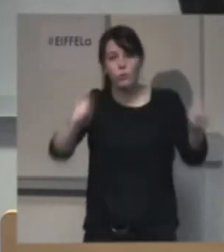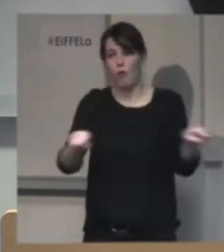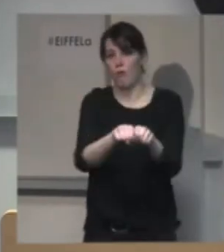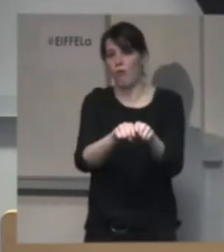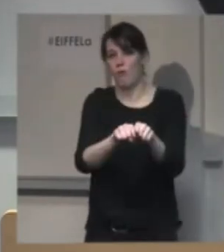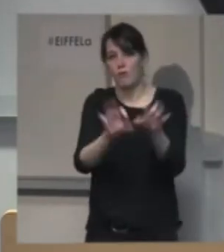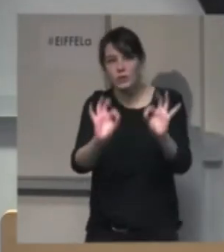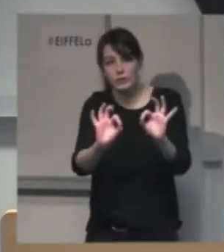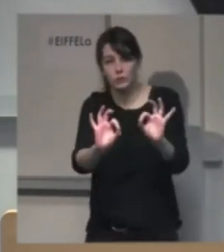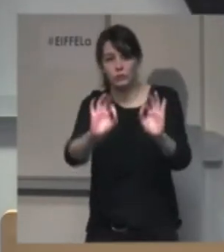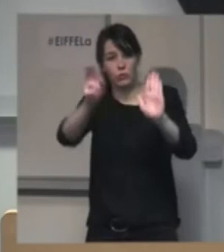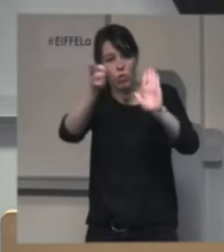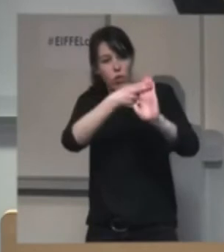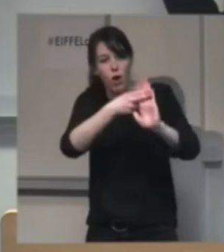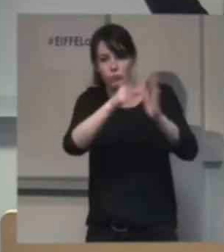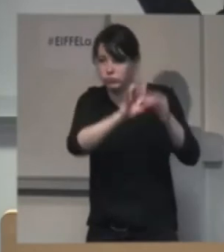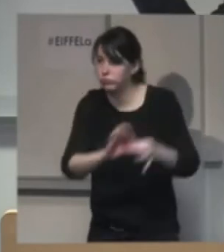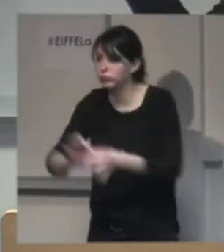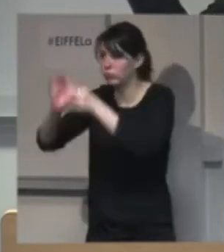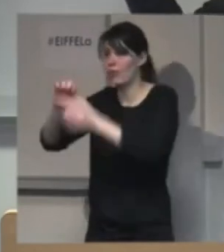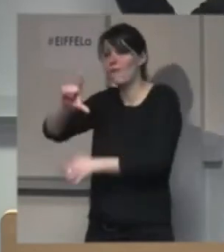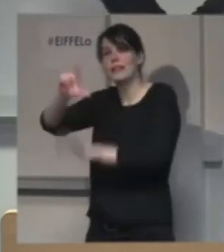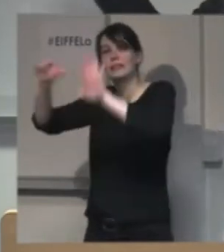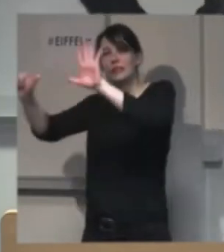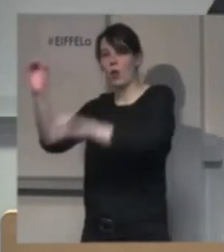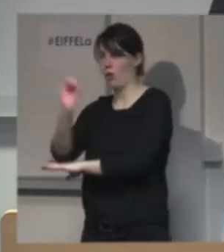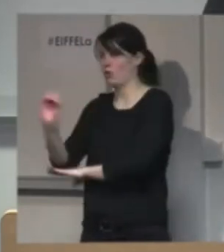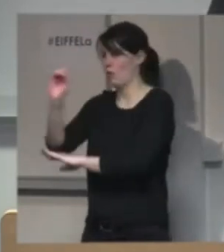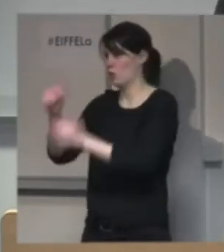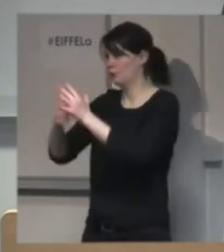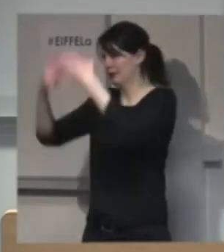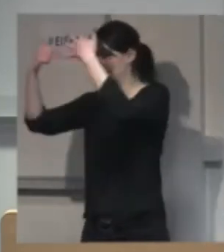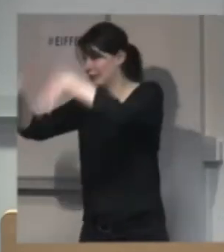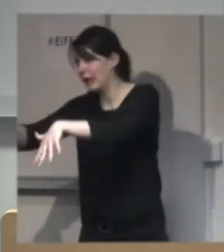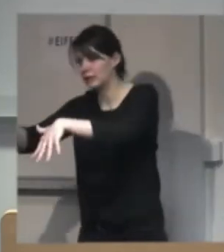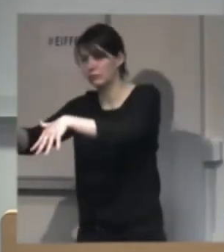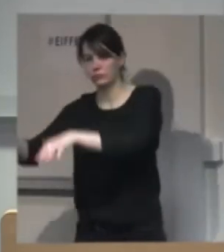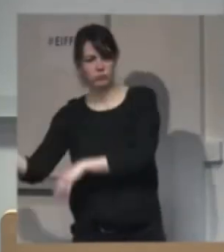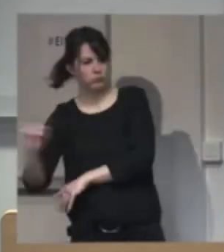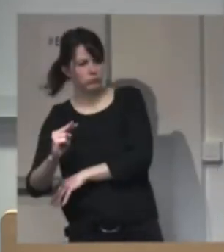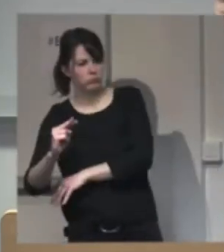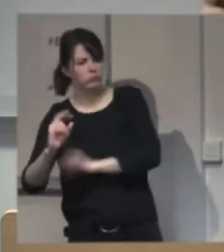par la directive du 26 octobre 2016 au niveau de l'Union européenne et dans la loi française, qui s'appelle...